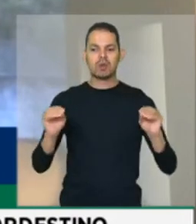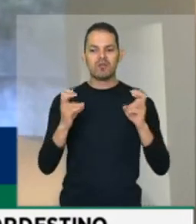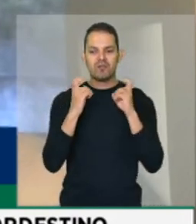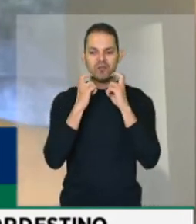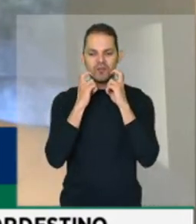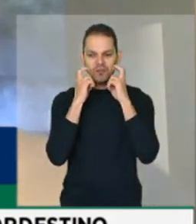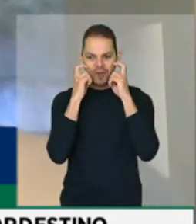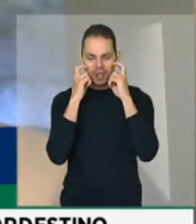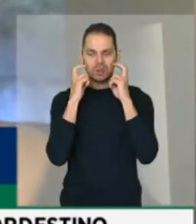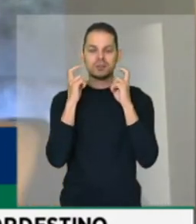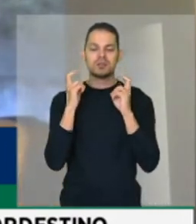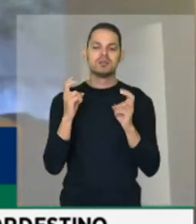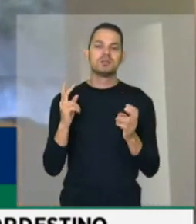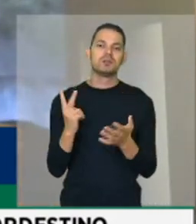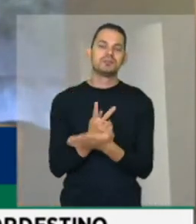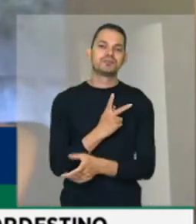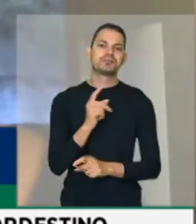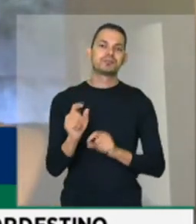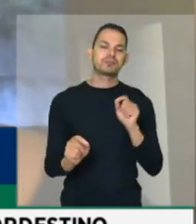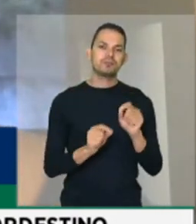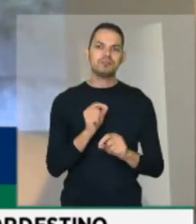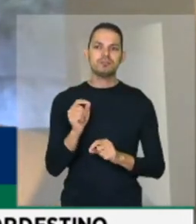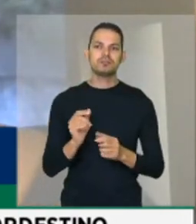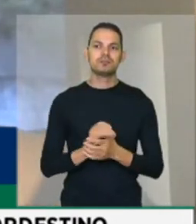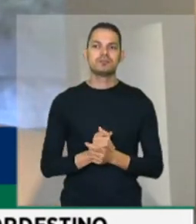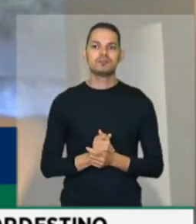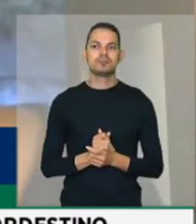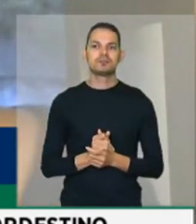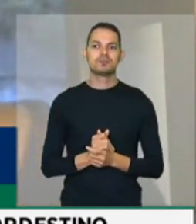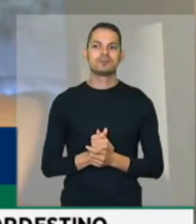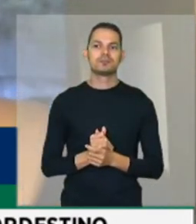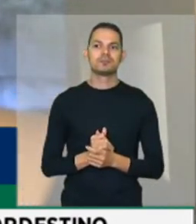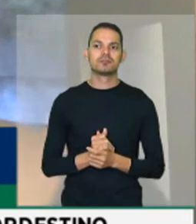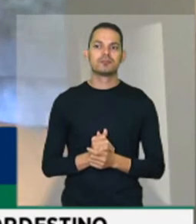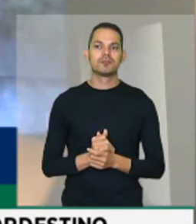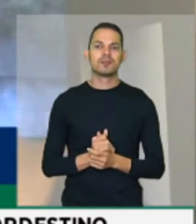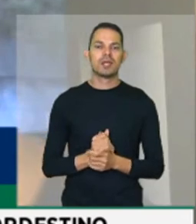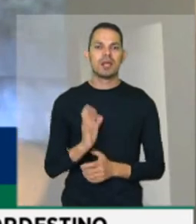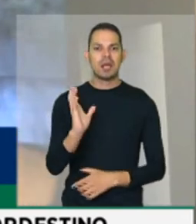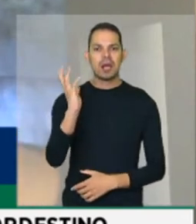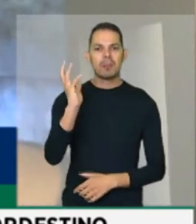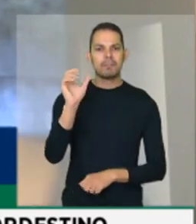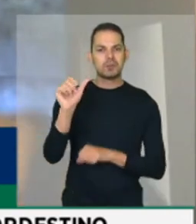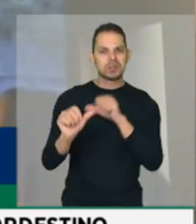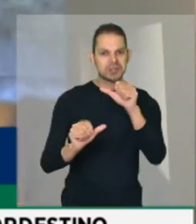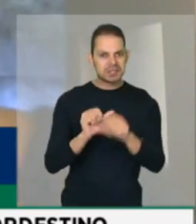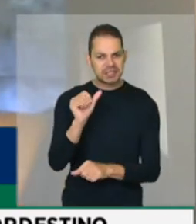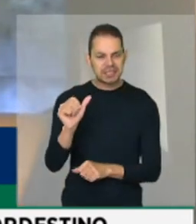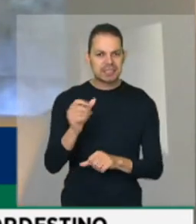NEGA, INCLUSIVE QUE... ESTÁ EM CURSO... MUDANÇAS CLIMÁ TICAS, VIVEMOS UM COLAPSO AMBIENTAL POR EXEMPLO. ENTÃ O... É ... NÃO TEM COMO A